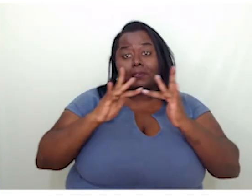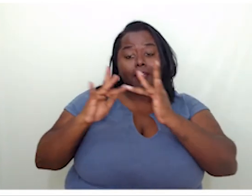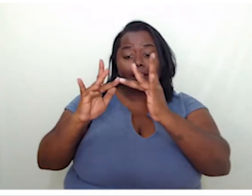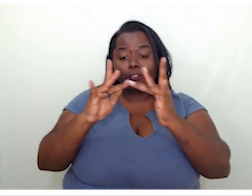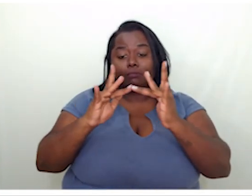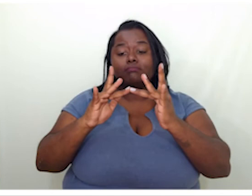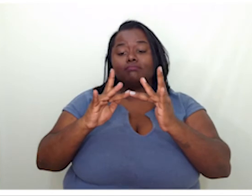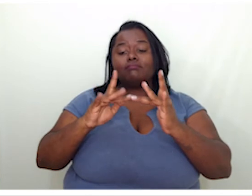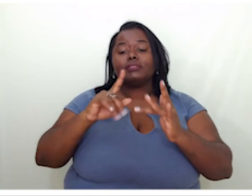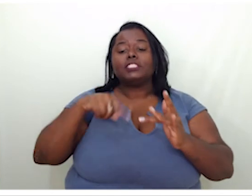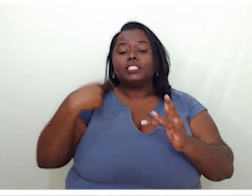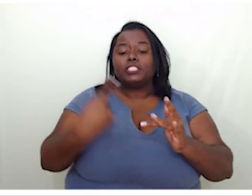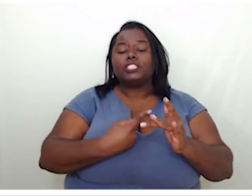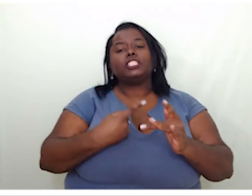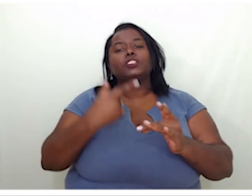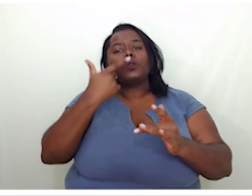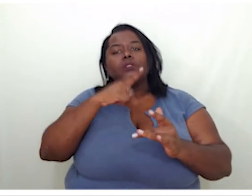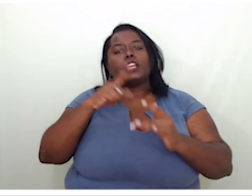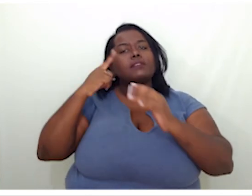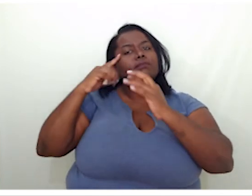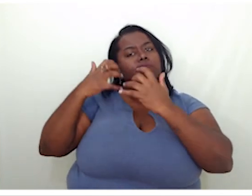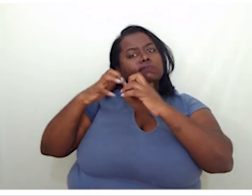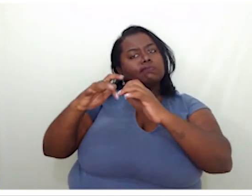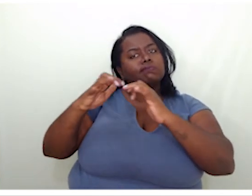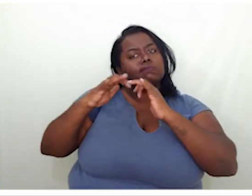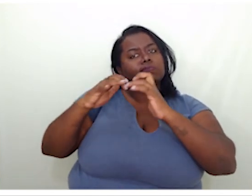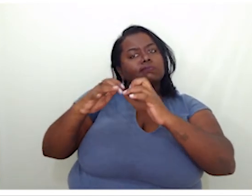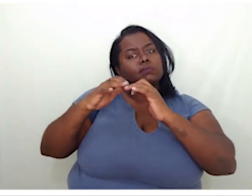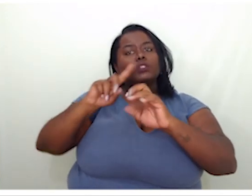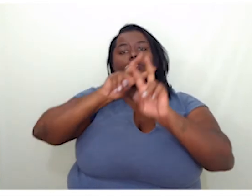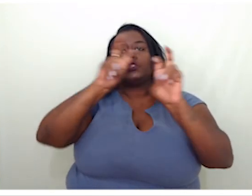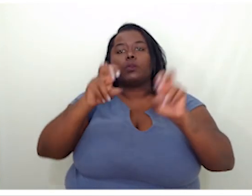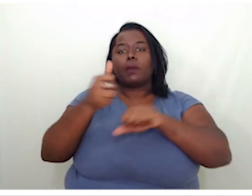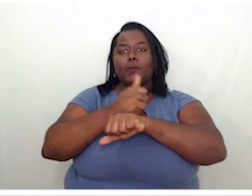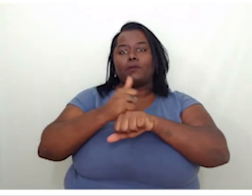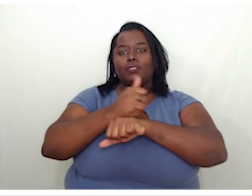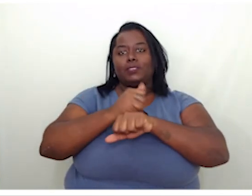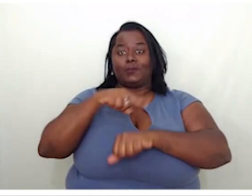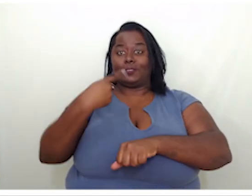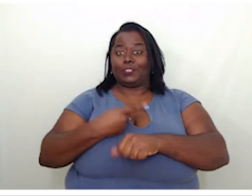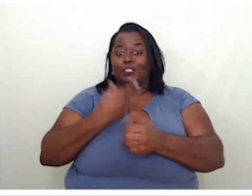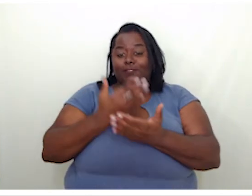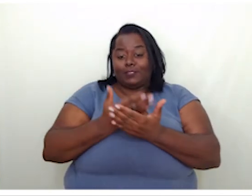y tienes contacto con otras ideas de forma que no tengas que reflexionar solito.